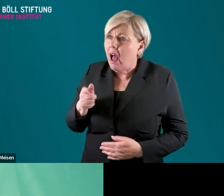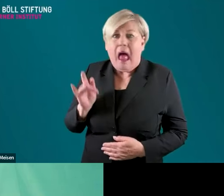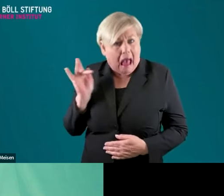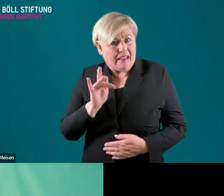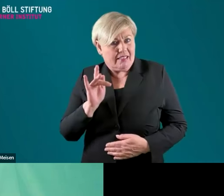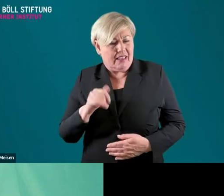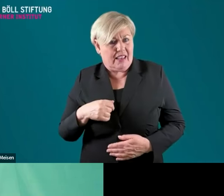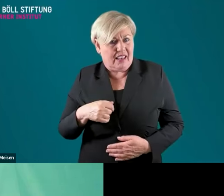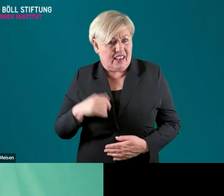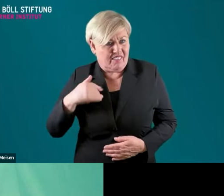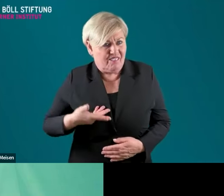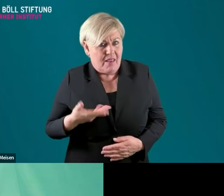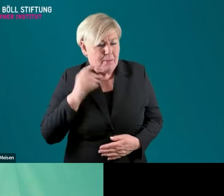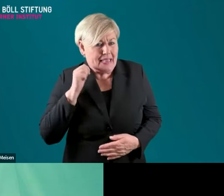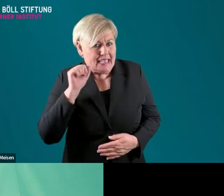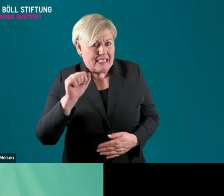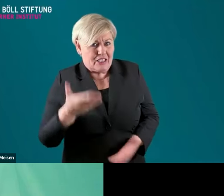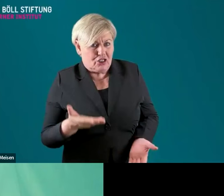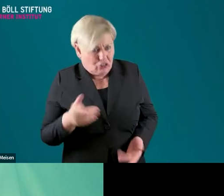Das ist ja nun mal die aktuelle Entwicklung des Feminismus.